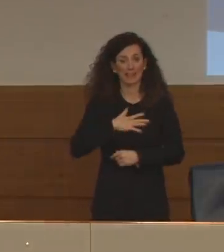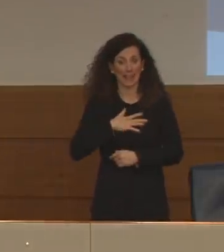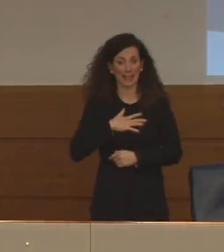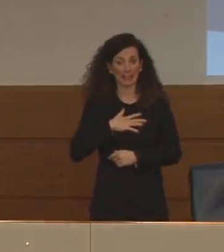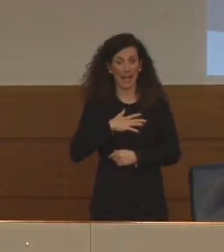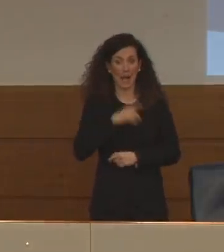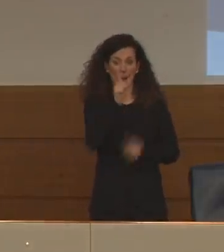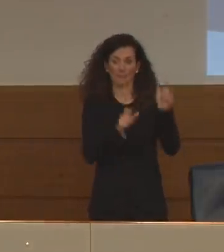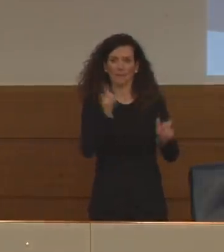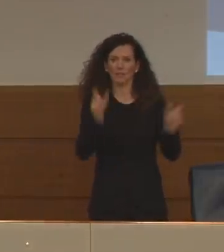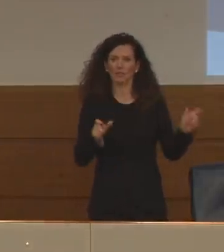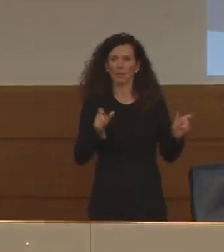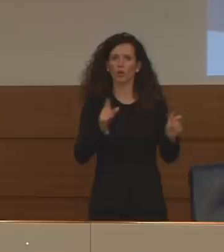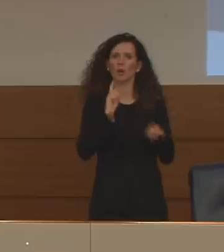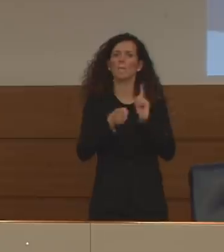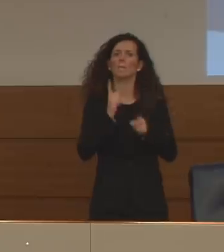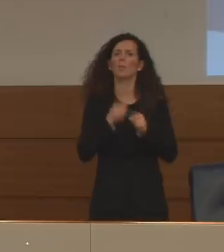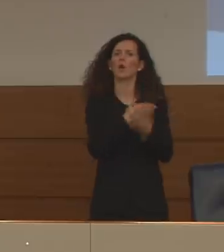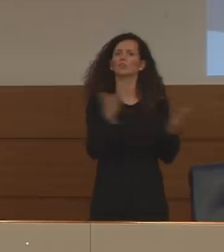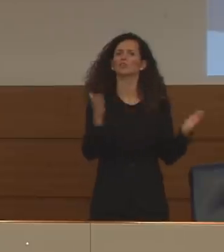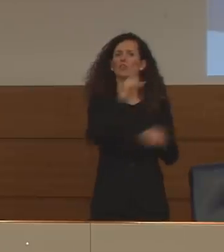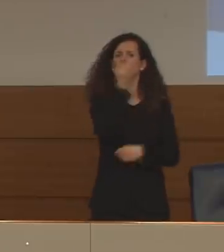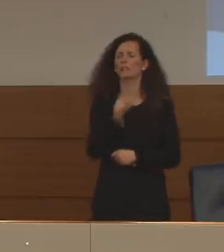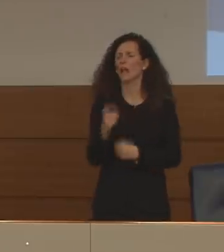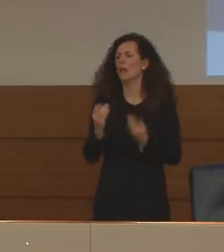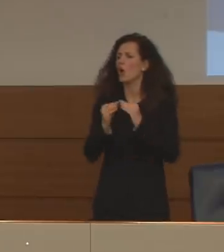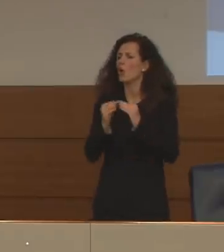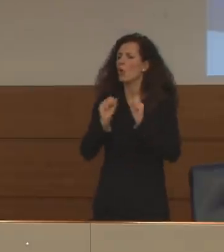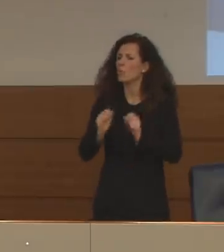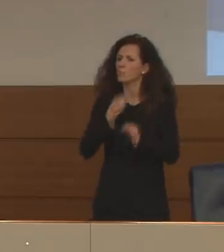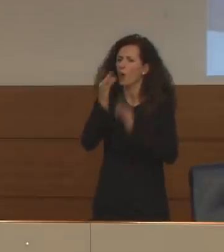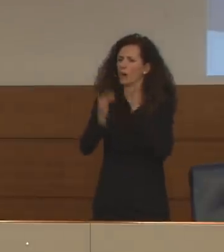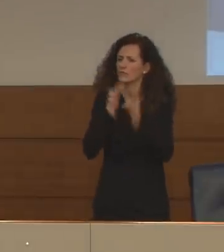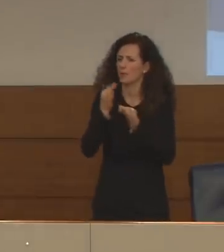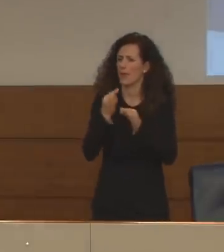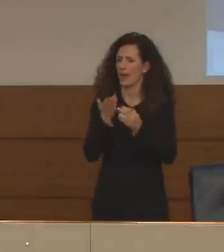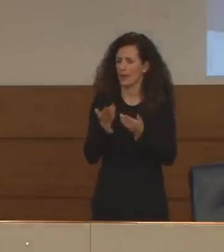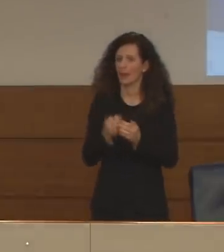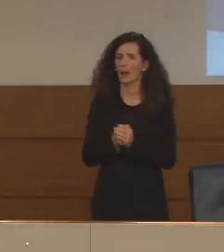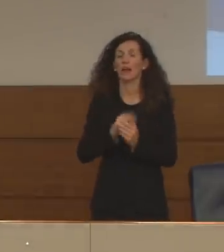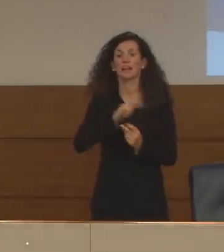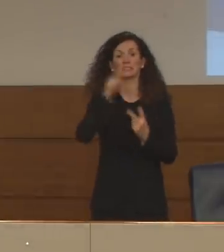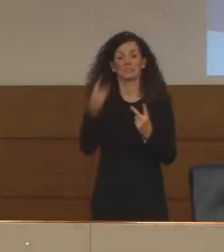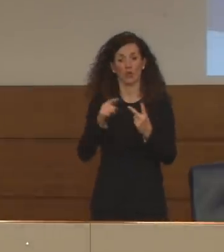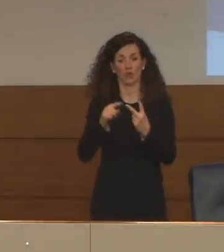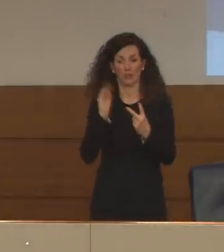spieghereste a chi ci sta ascoltando. La seconda domanda è invece, oggi sono